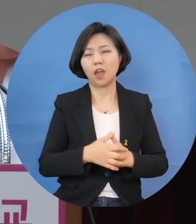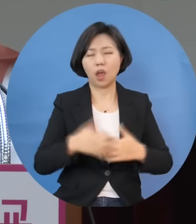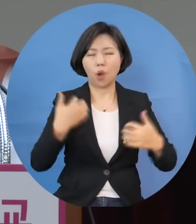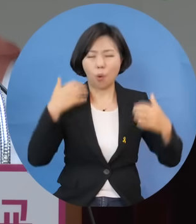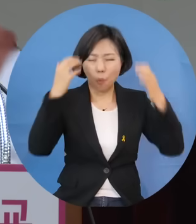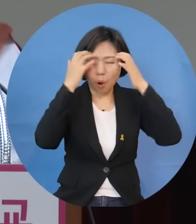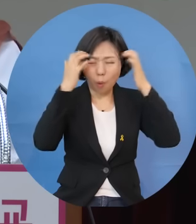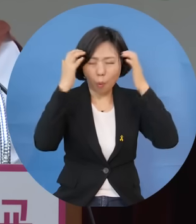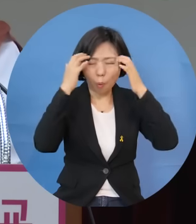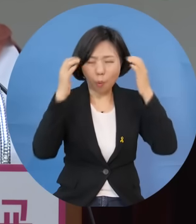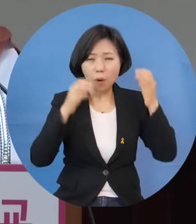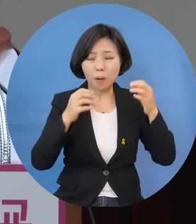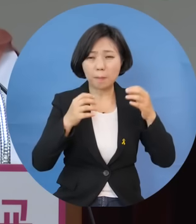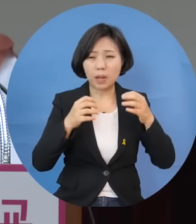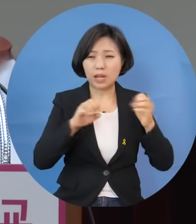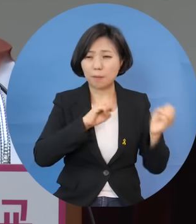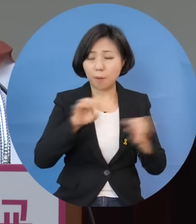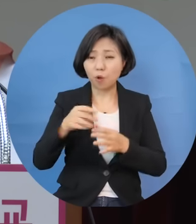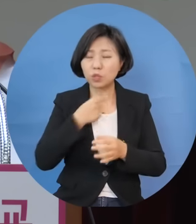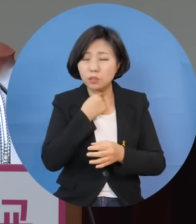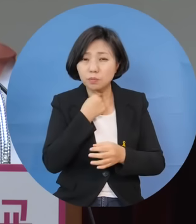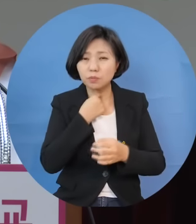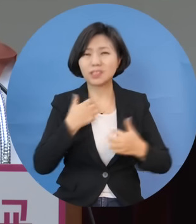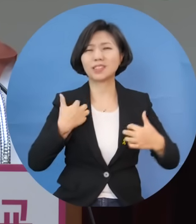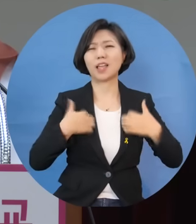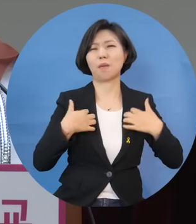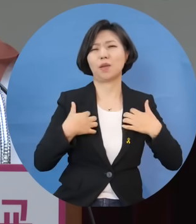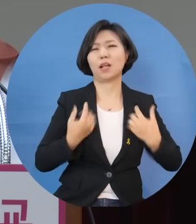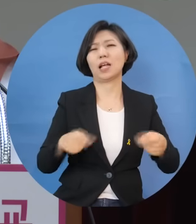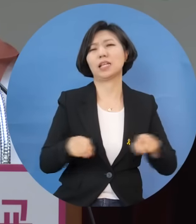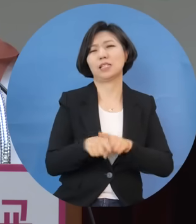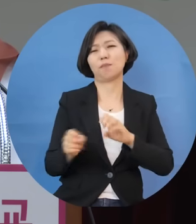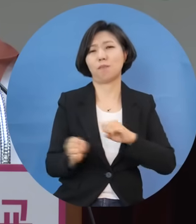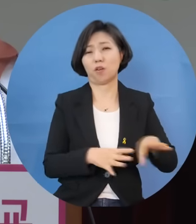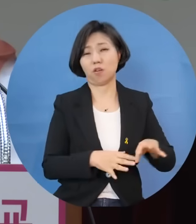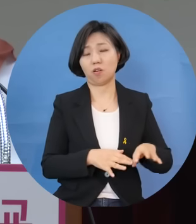그러면 괴로움과 즐거움의 뿌리가 뭐냐? '욕구'예요.